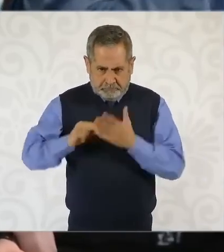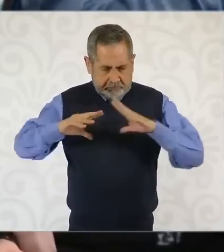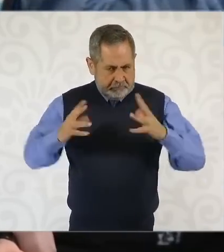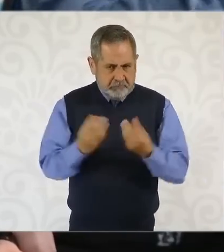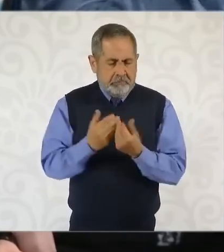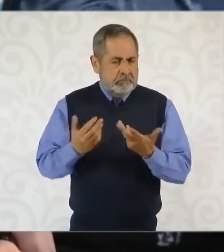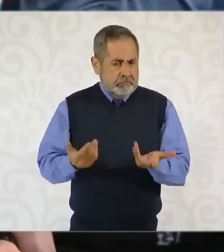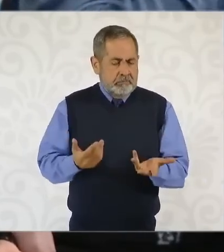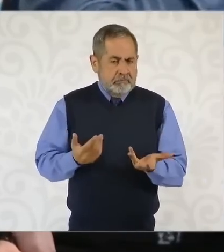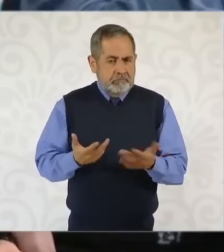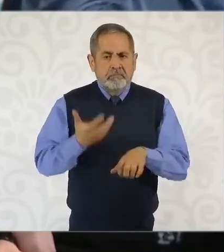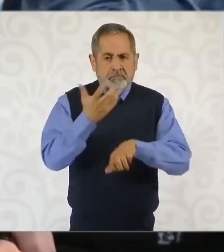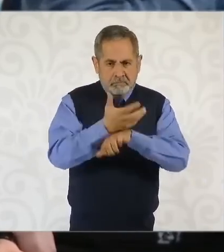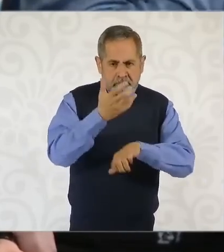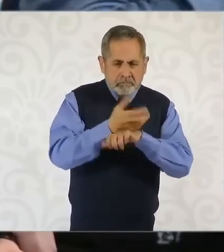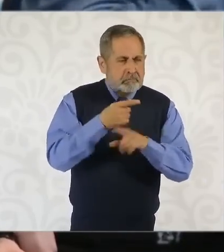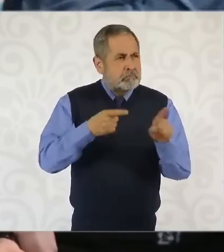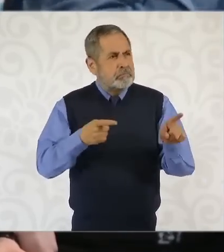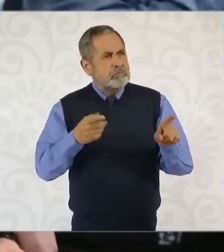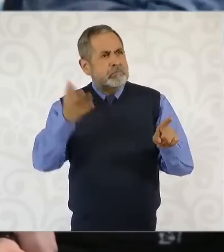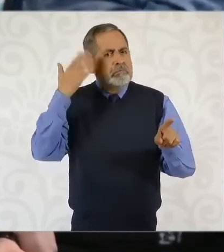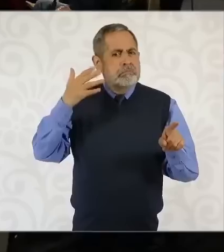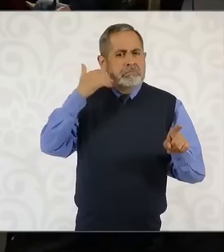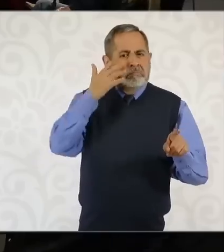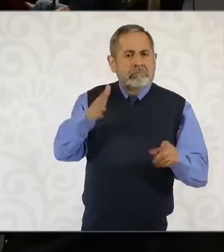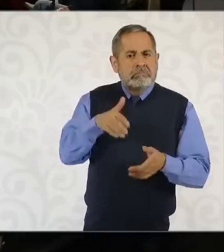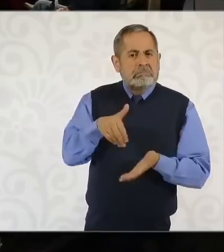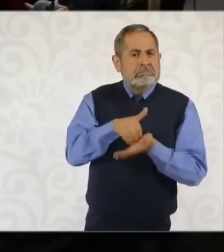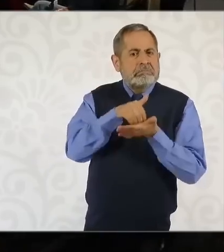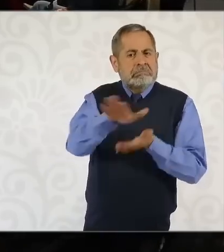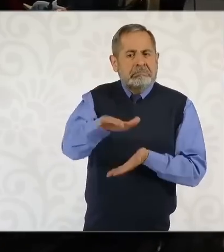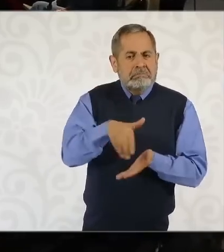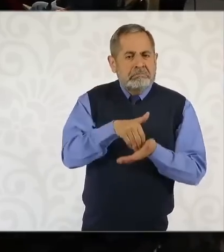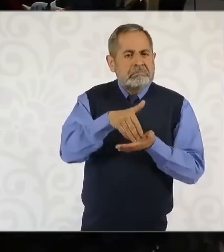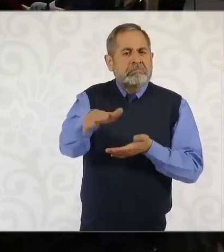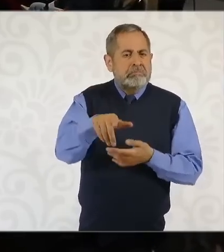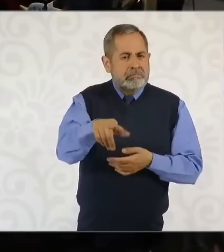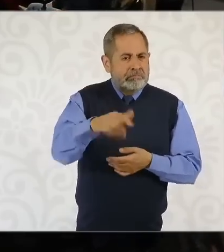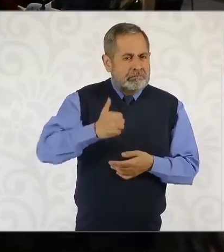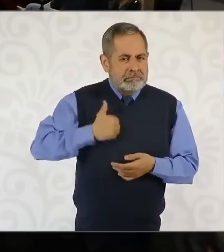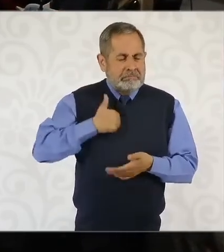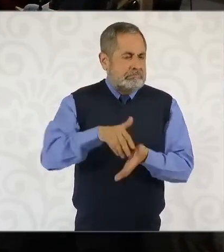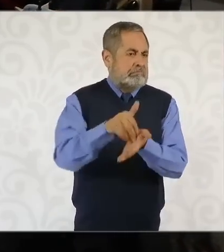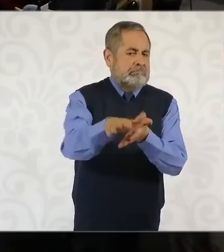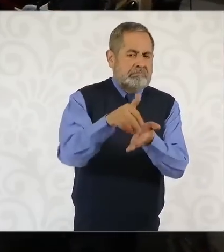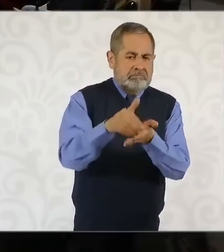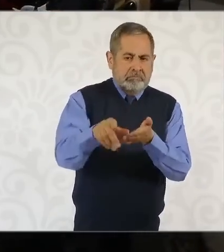Estados Unidos ya pretendía sacar de la jugada a Jos intr Que obviamente es el representante